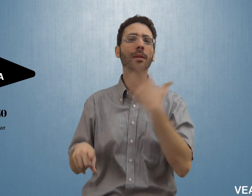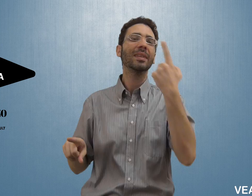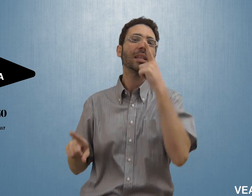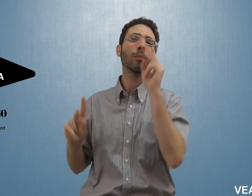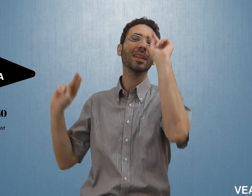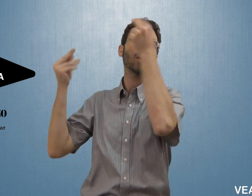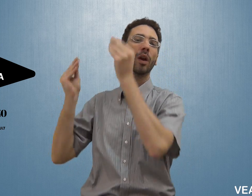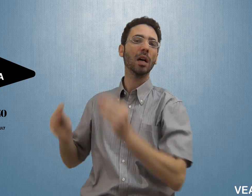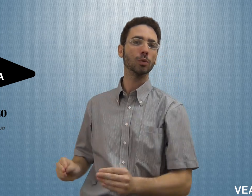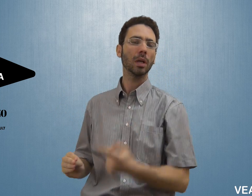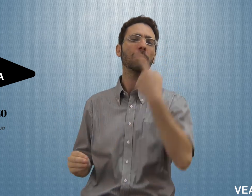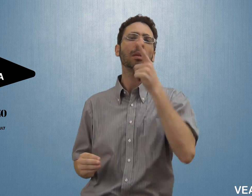riferimenti decorativi, elementi tratti da altri media